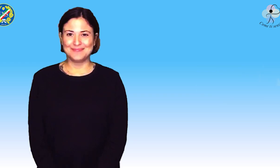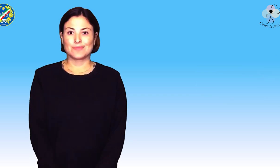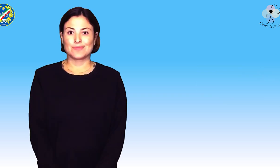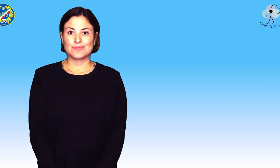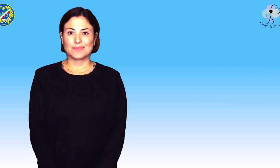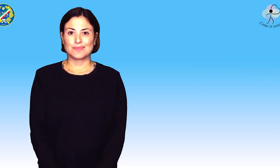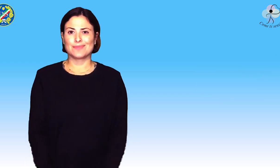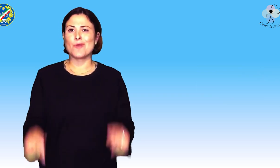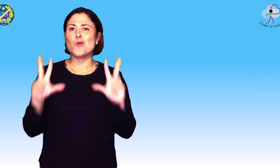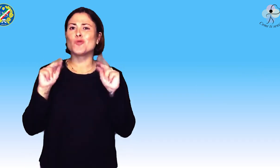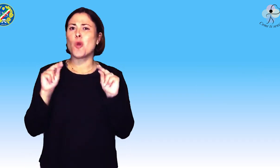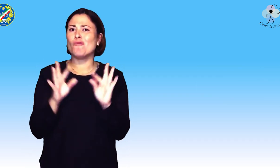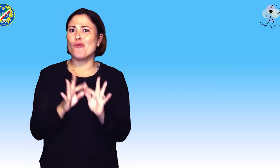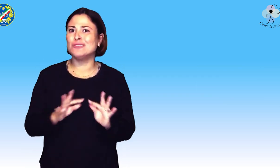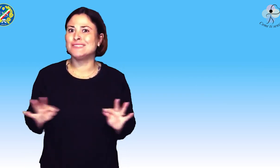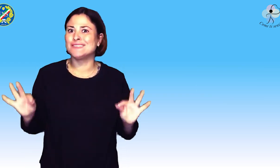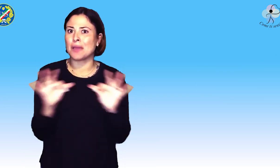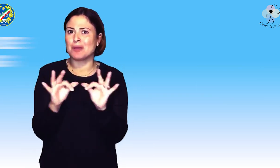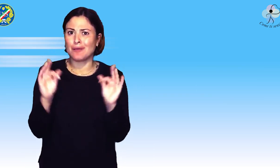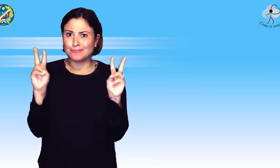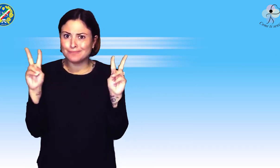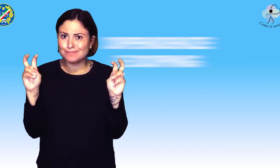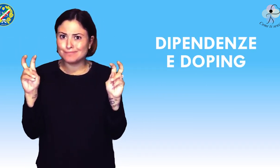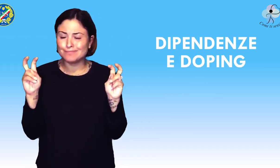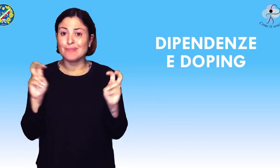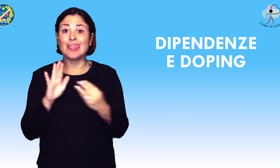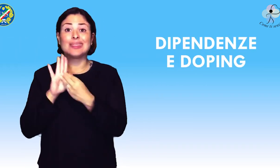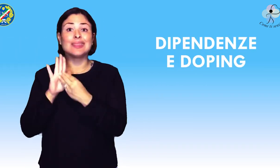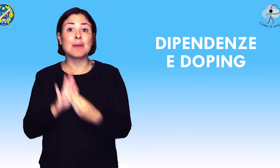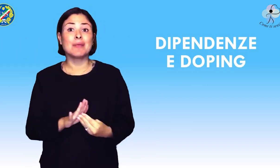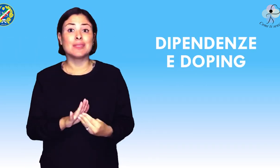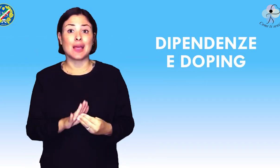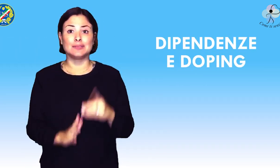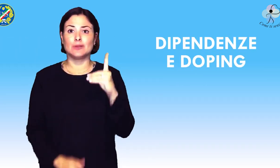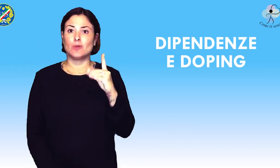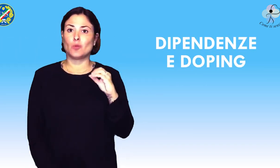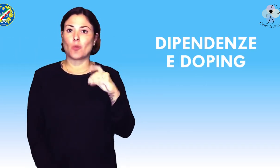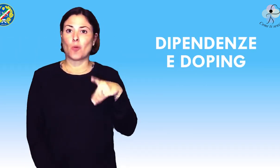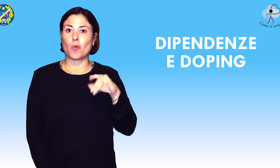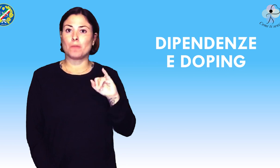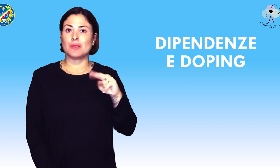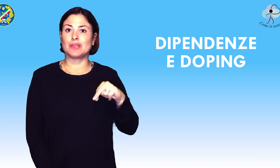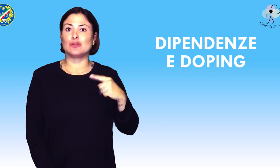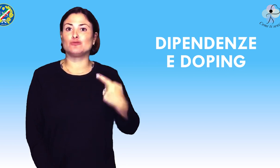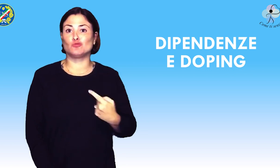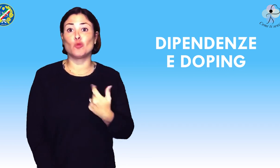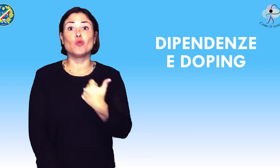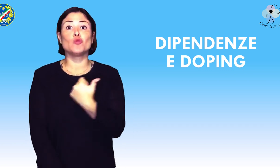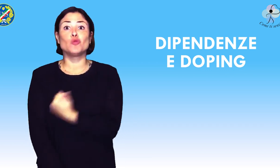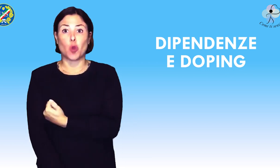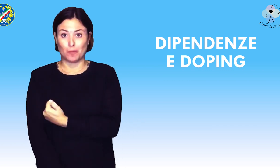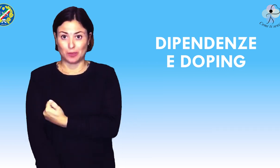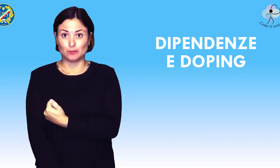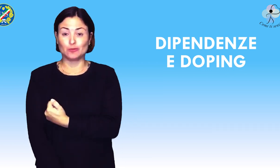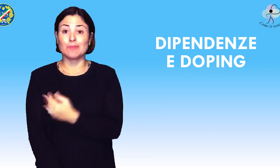Il titolo del nuovo seminario è “dipendenze e doping”.